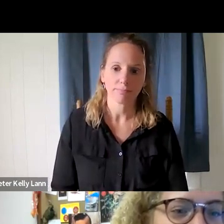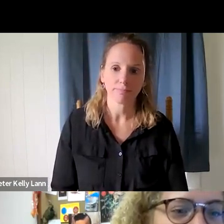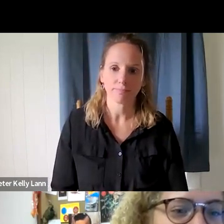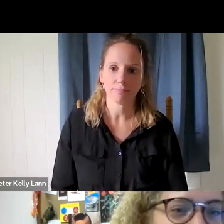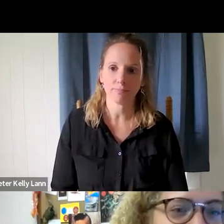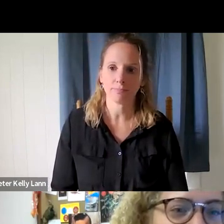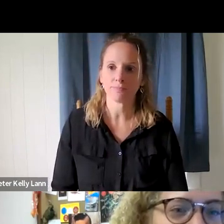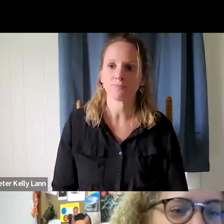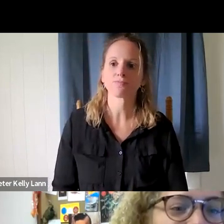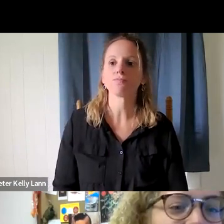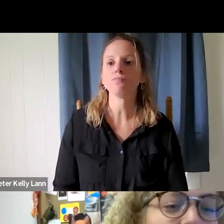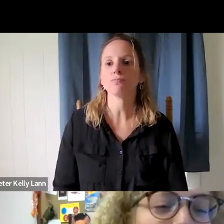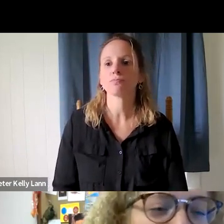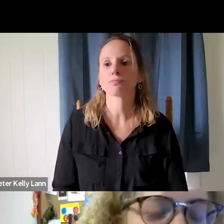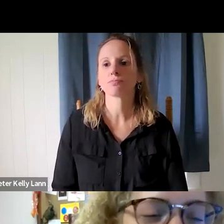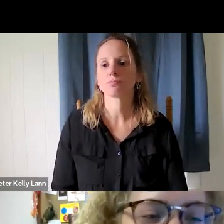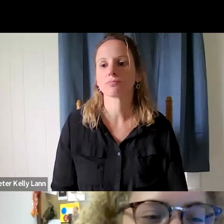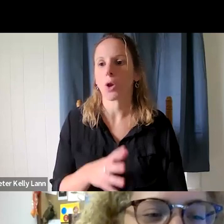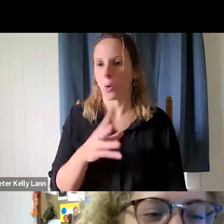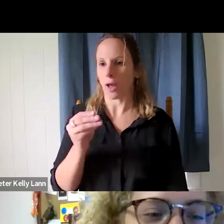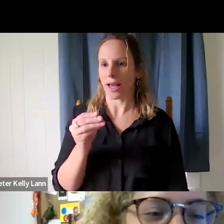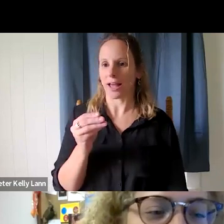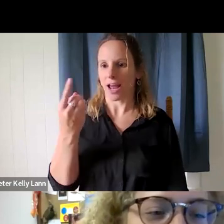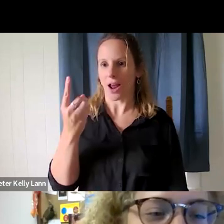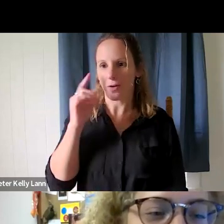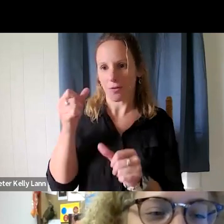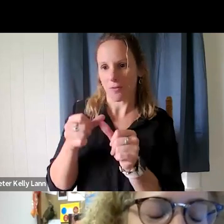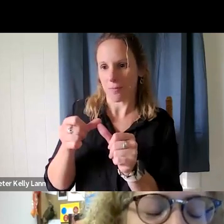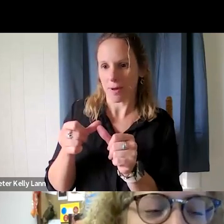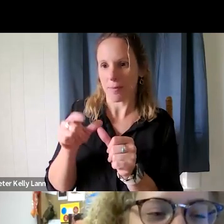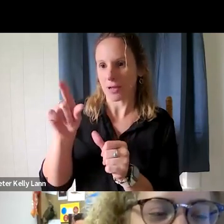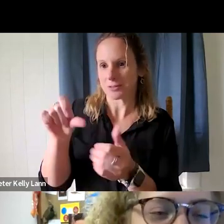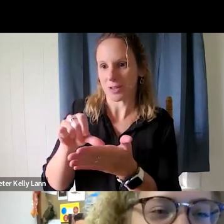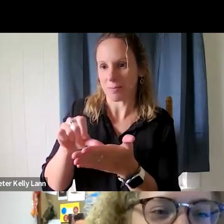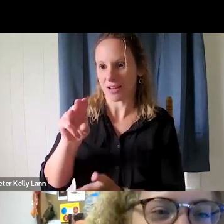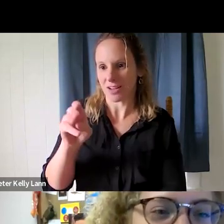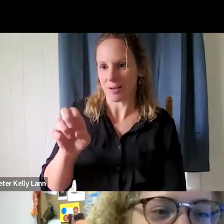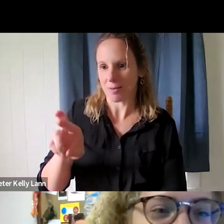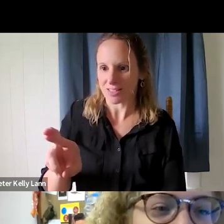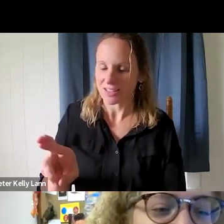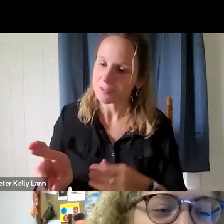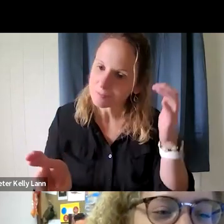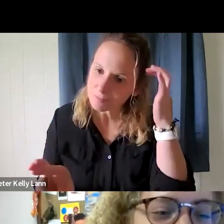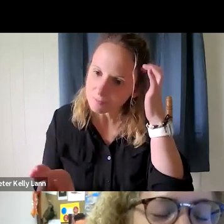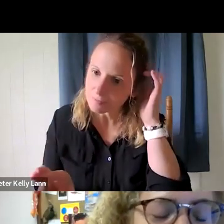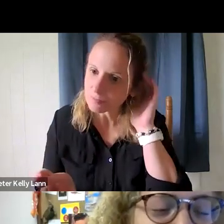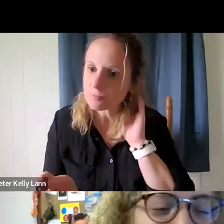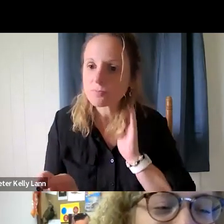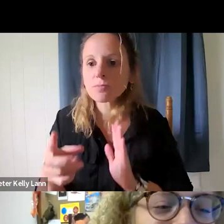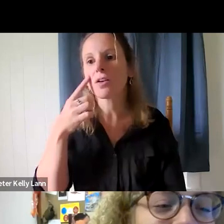Estupendo. Oh y siempre recordaré que el MSR de veinte páginas que entregué era una práctica para Michael